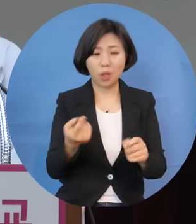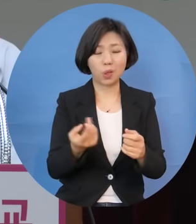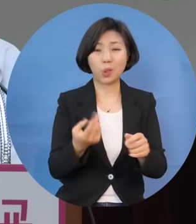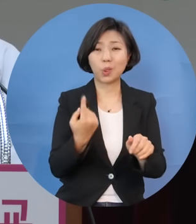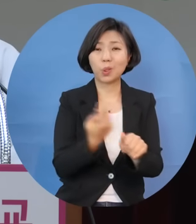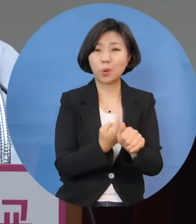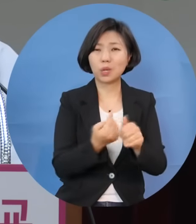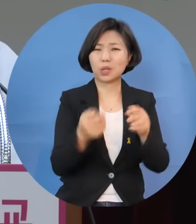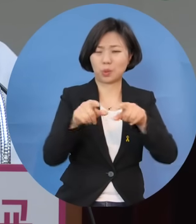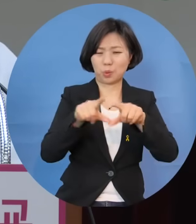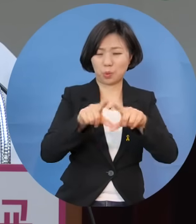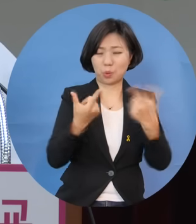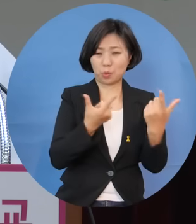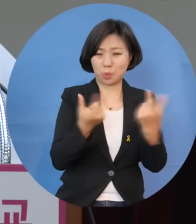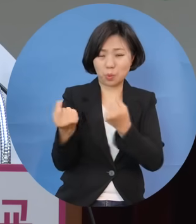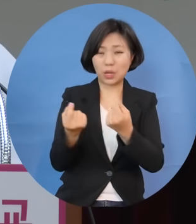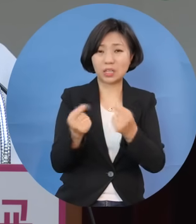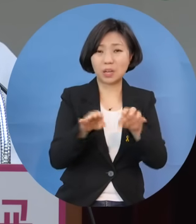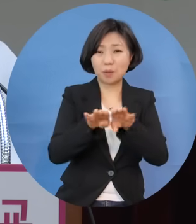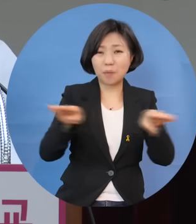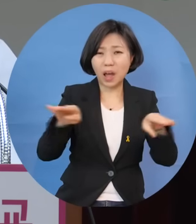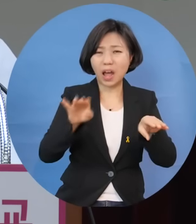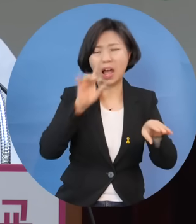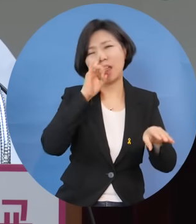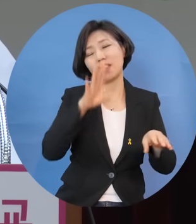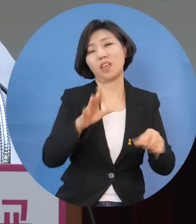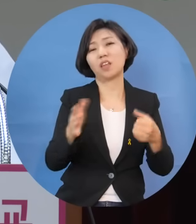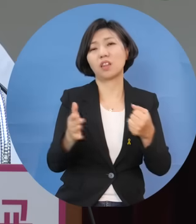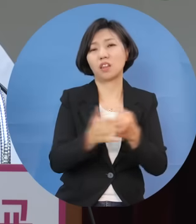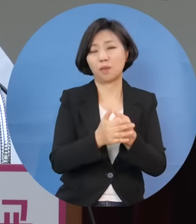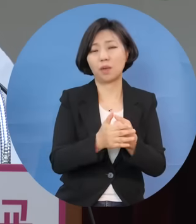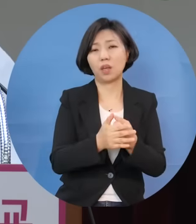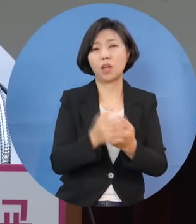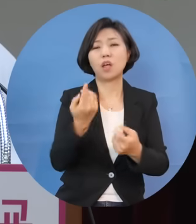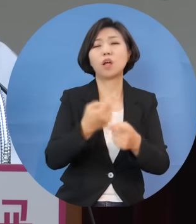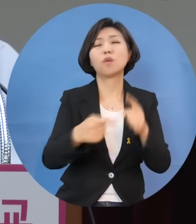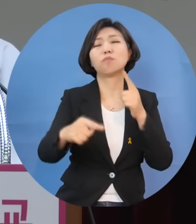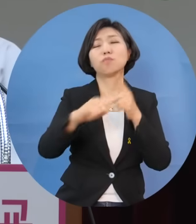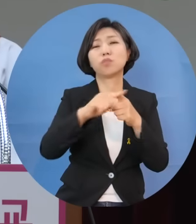플러스 알파가 있어야 돼요. 그게 뭐다? 남을 조금 도울 수 있어야 돼요.